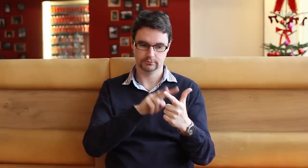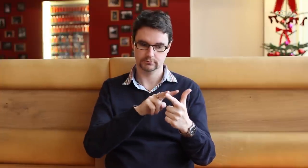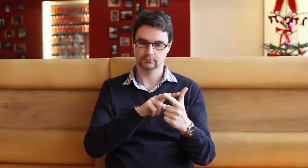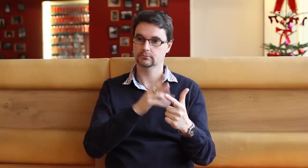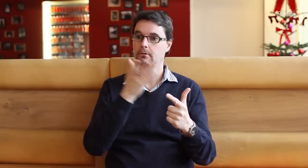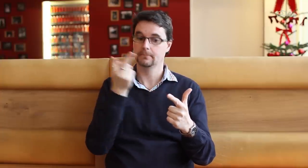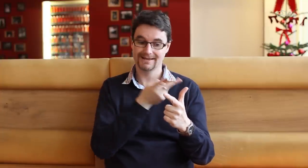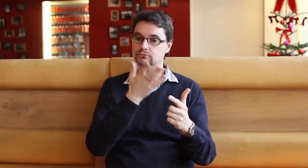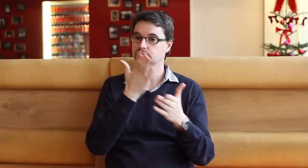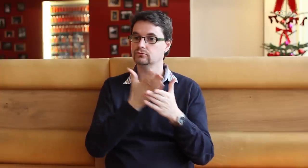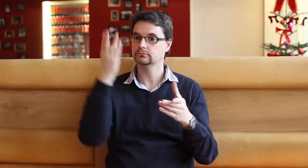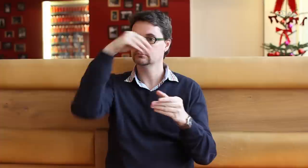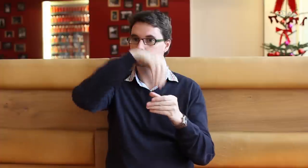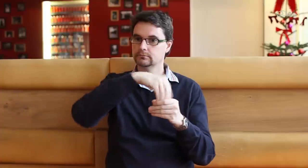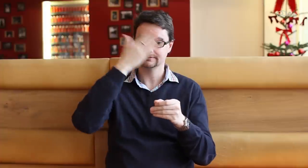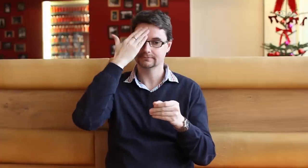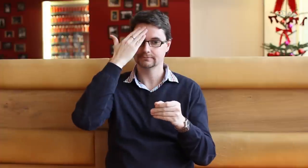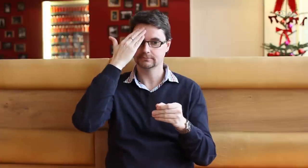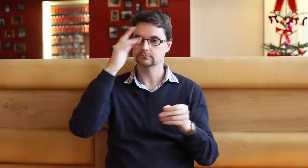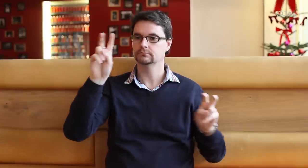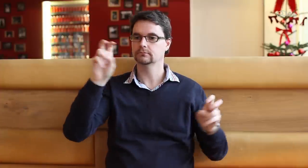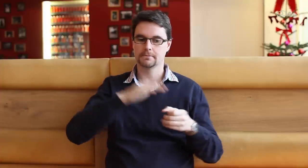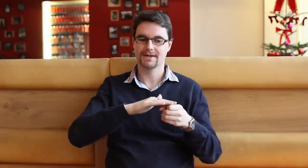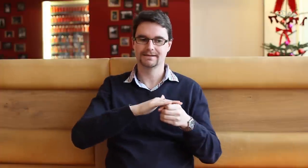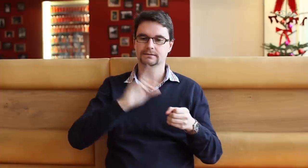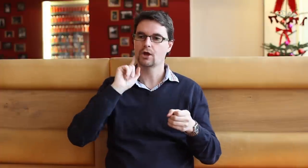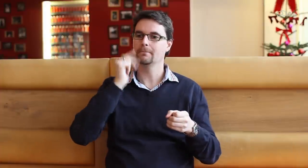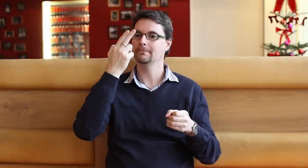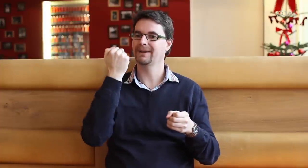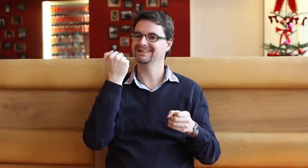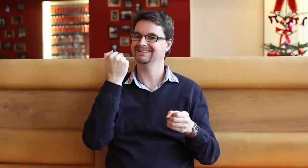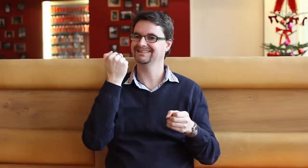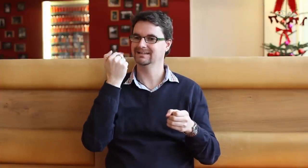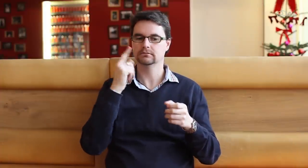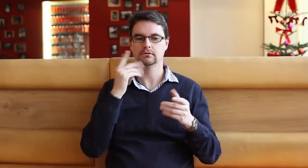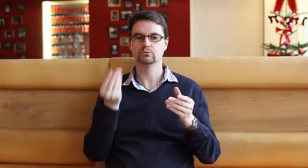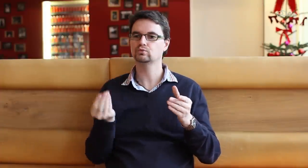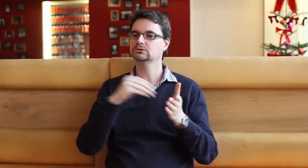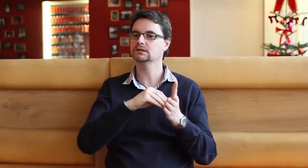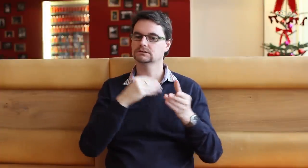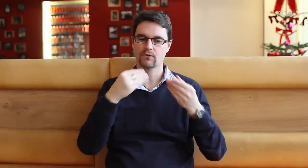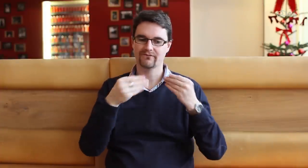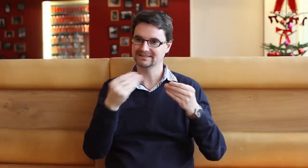Beide sollten den Bereich Taubblindheit kennen, am besten sollten sie eine Zusatzqualifikation für Taubblinde haben.